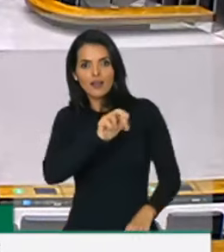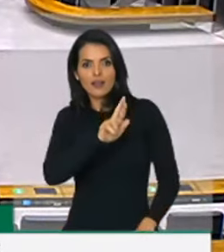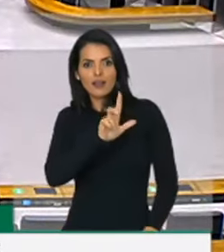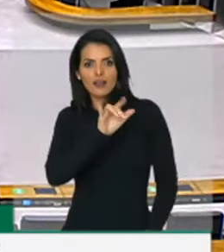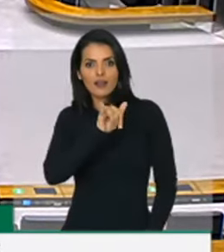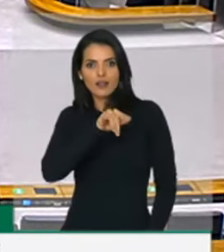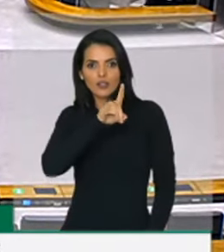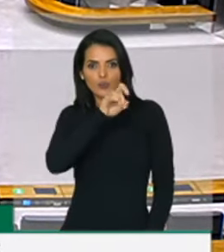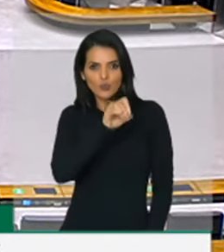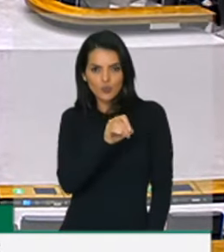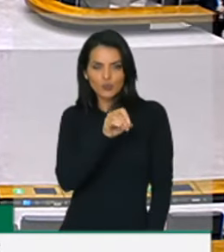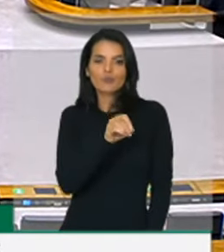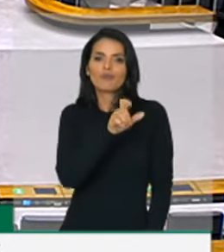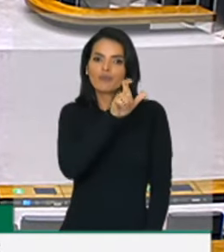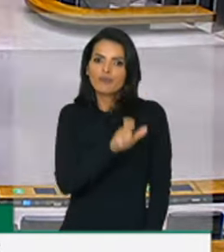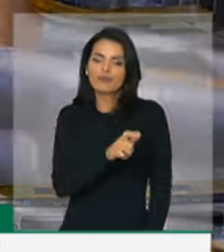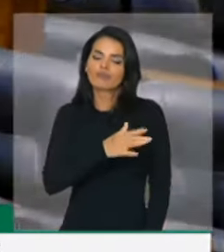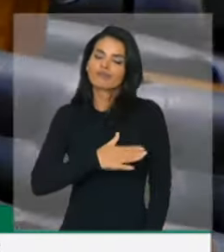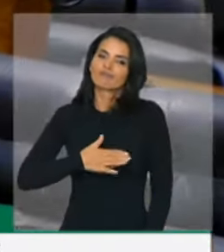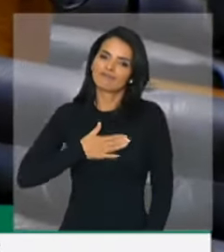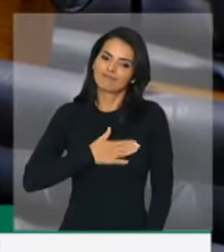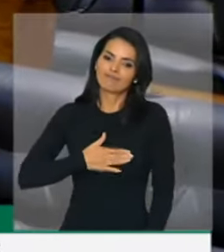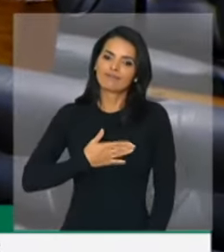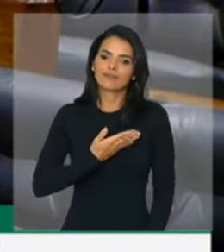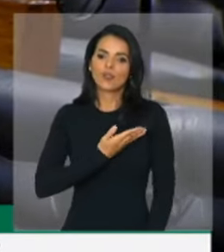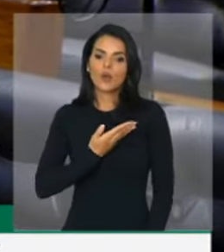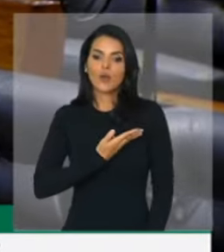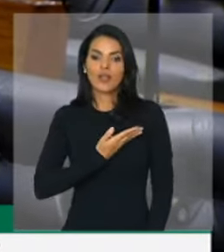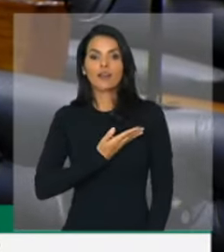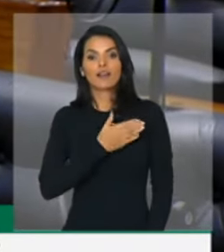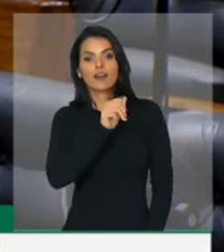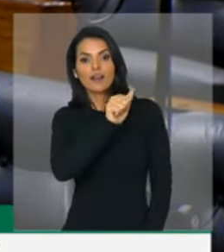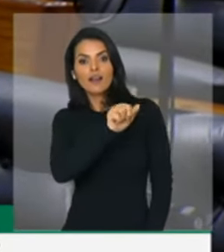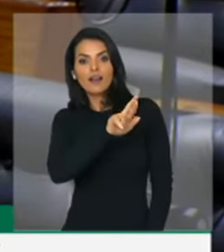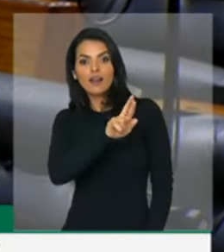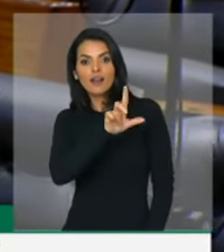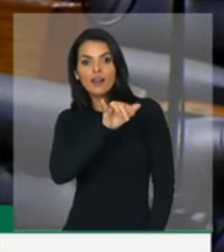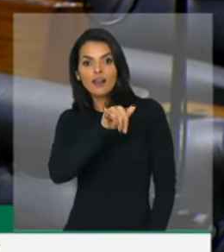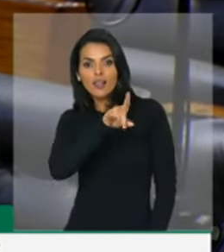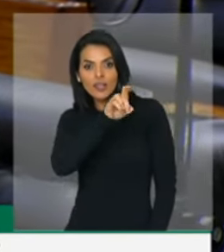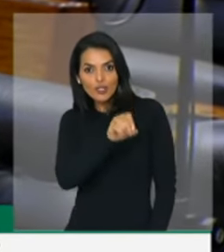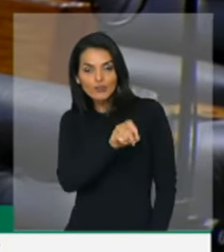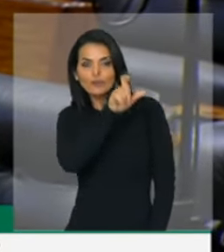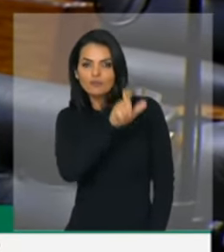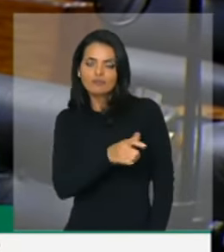AMIGO MÉDICO, ARLINDO CHINAGLIA. MEU QUERIDO AMIGO ARLINDO, NÓS TEMOS UMA GRANDE PREOCUPAÇÃO EM RELAÇÃO AO